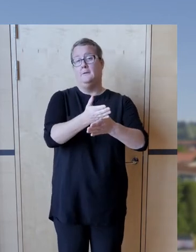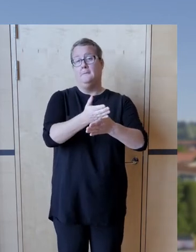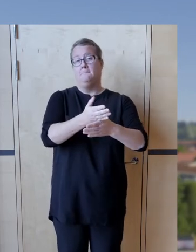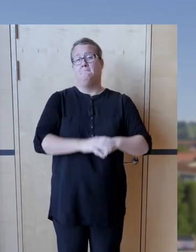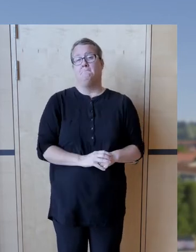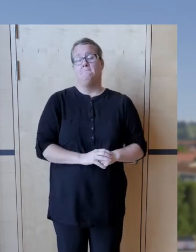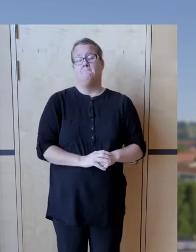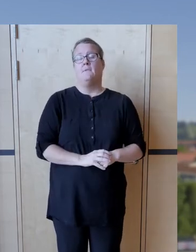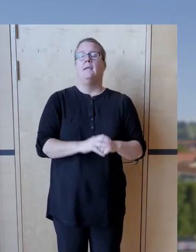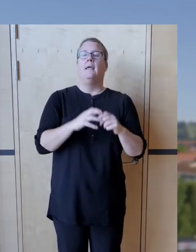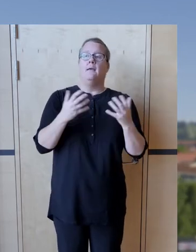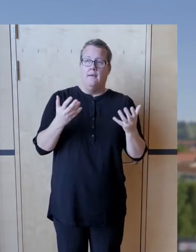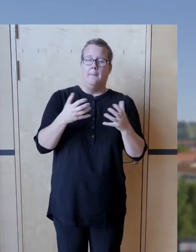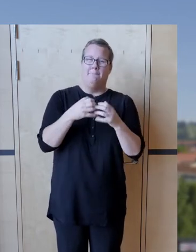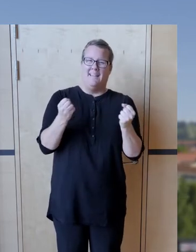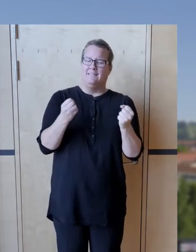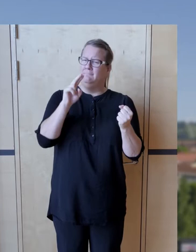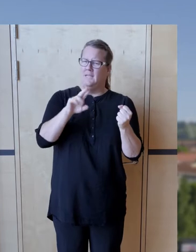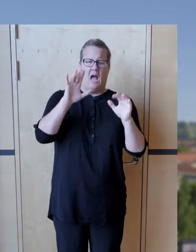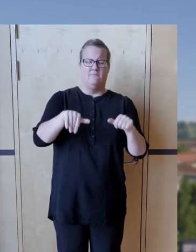Men som sagt Det har varit en väldigt otydligt debatt där